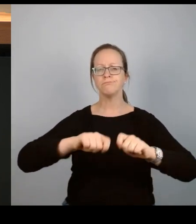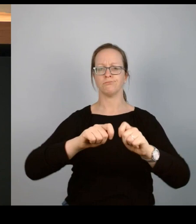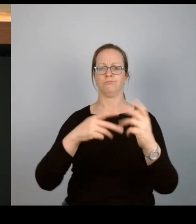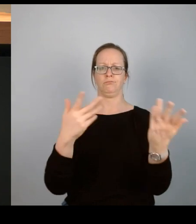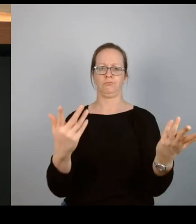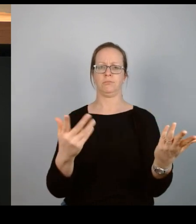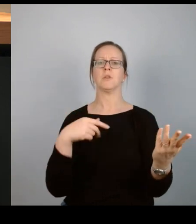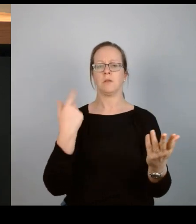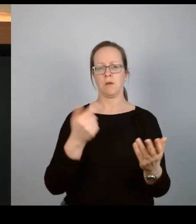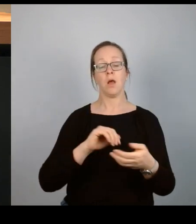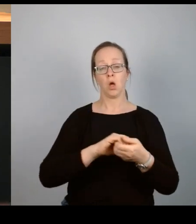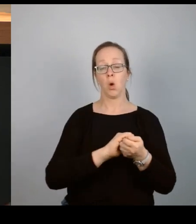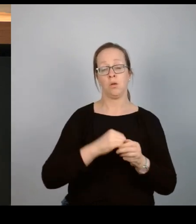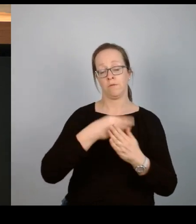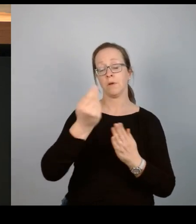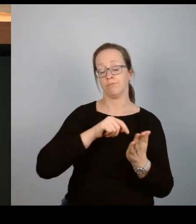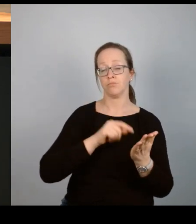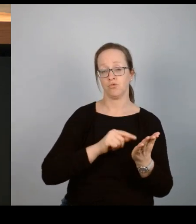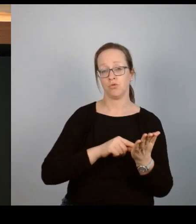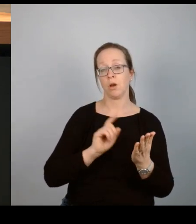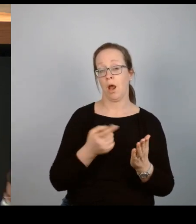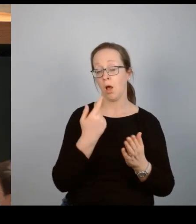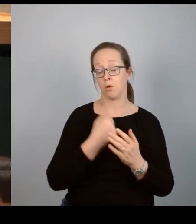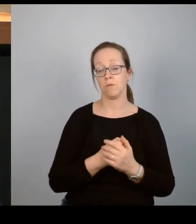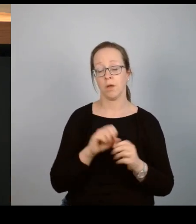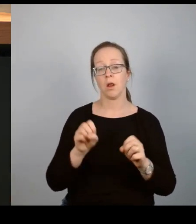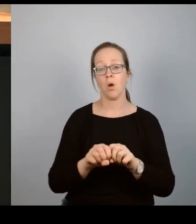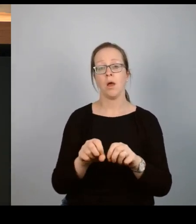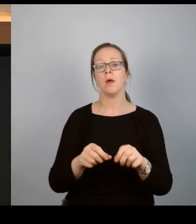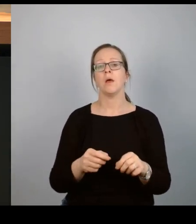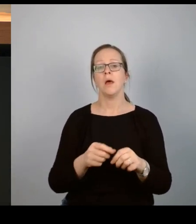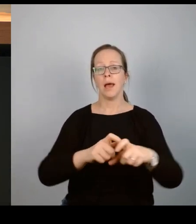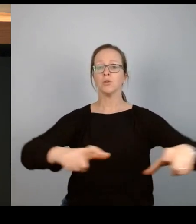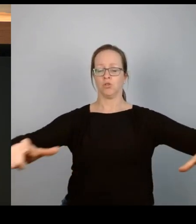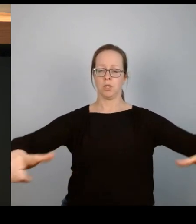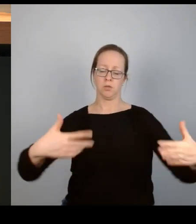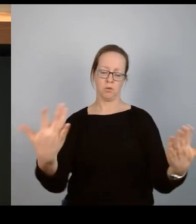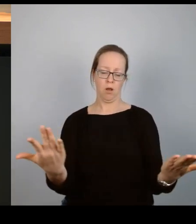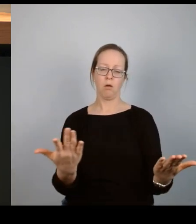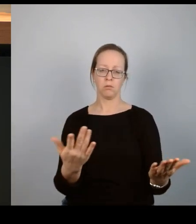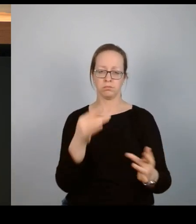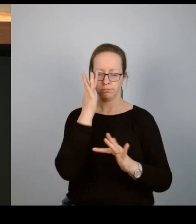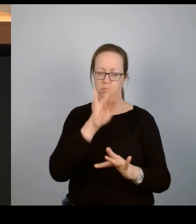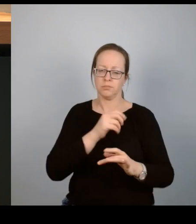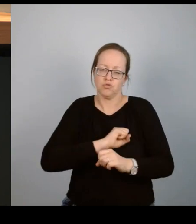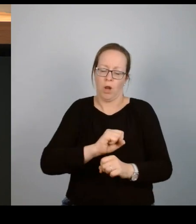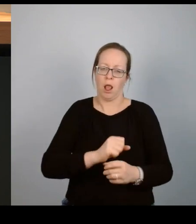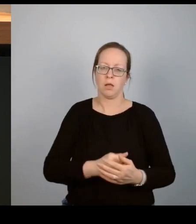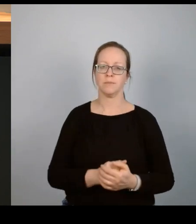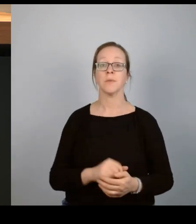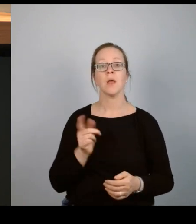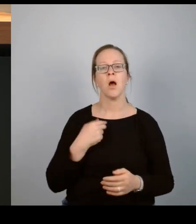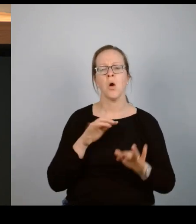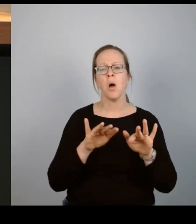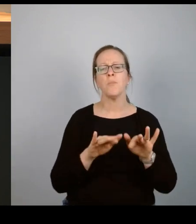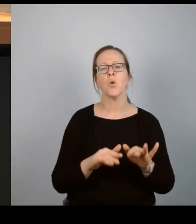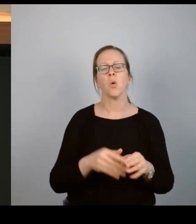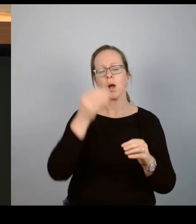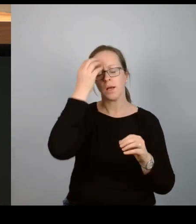berücksichtigen muss und das auch für jedes einzelne Haus, das neu gebaut wird, ein umfassendes Verkehrskonzept aufstellen muss,